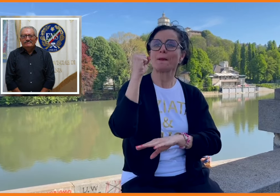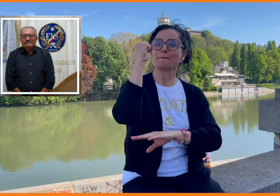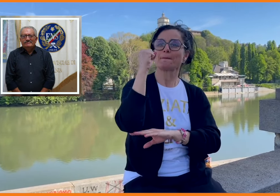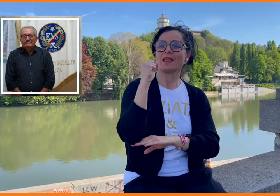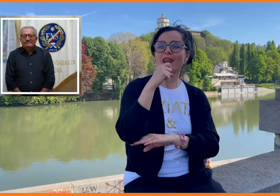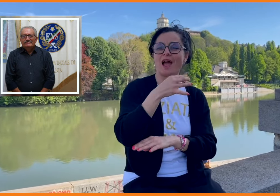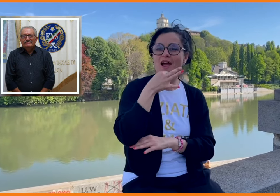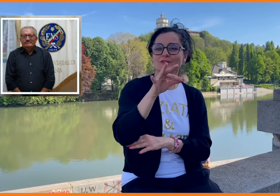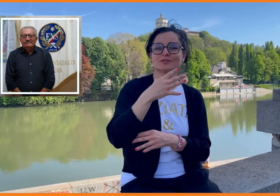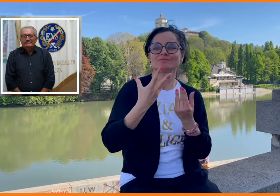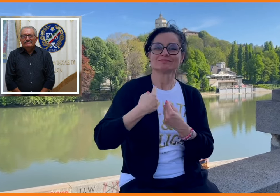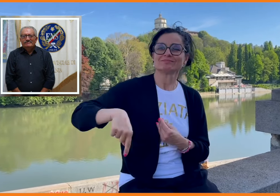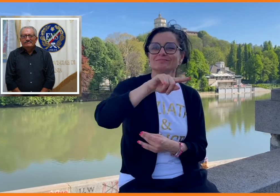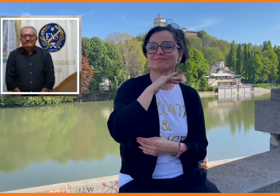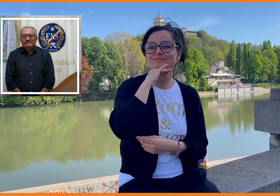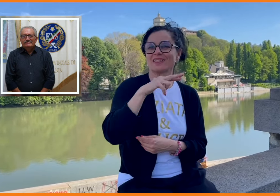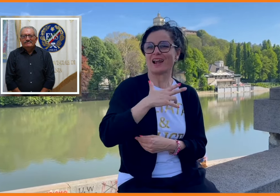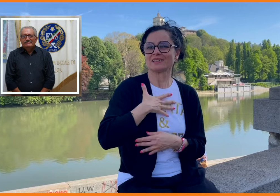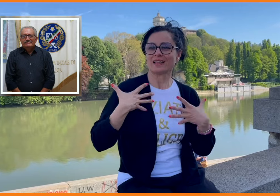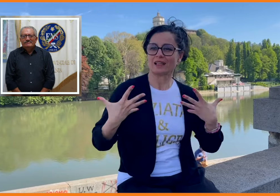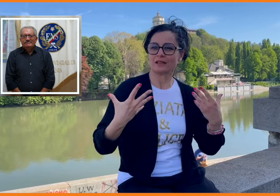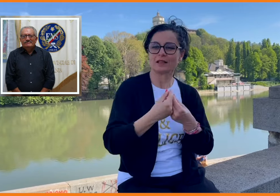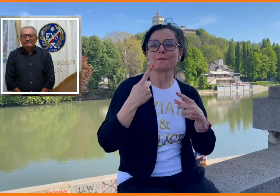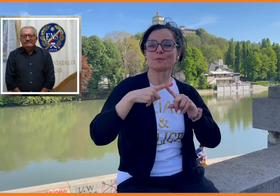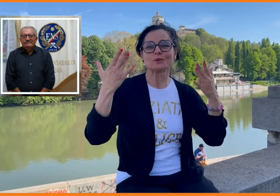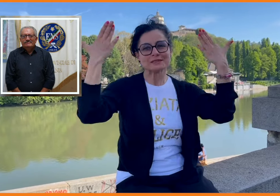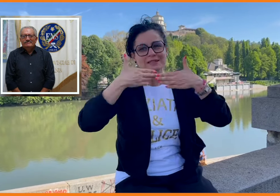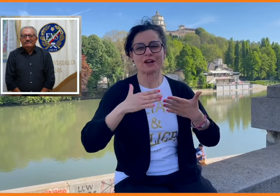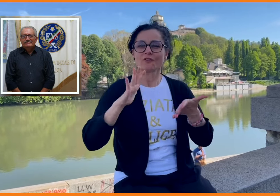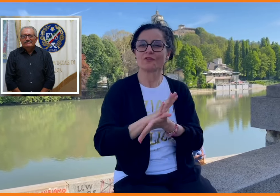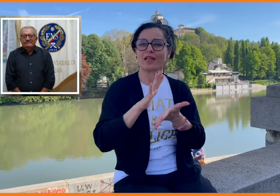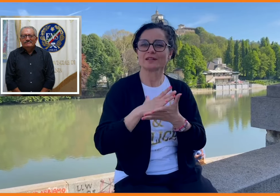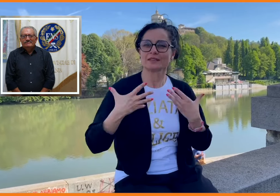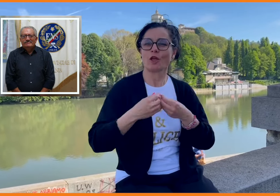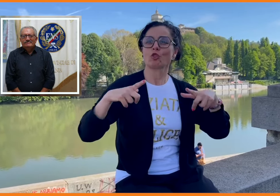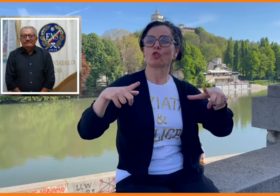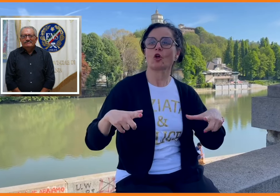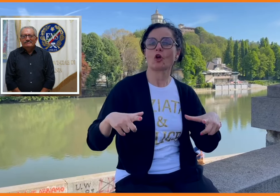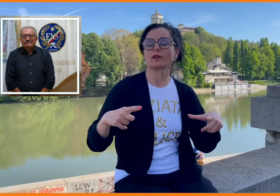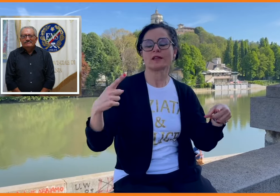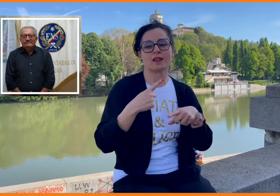un pilastro della nostra associazione, che al termine della relazione avrebbe festeggiato, gustando una torta, insieme alle persone sorde anziane.